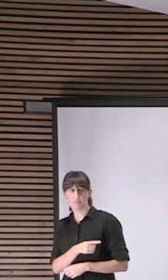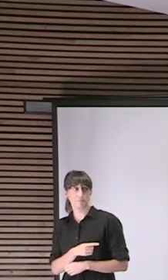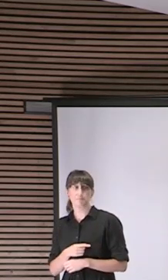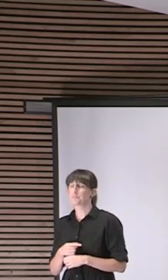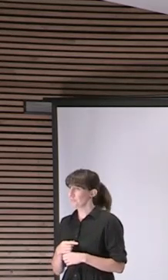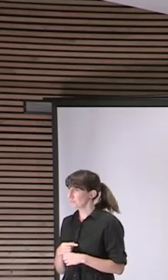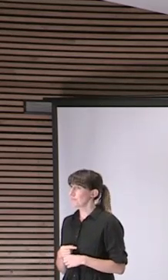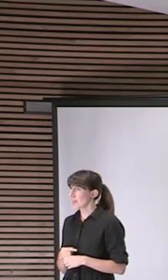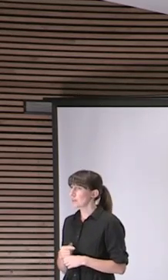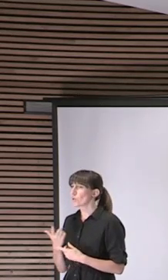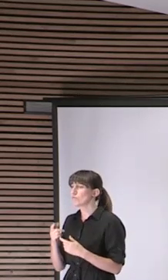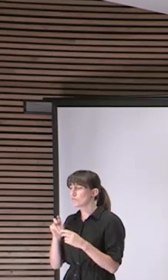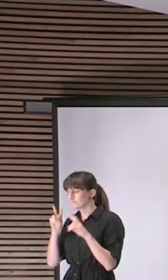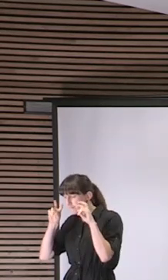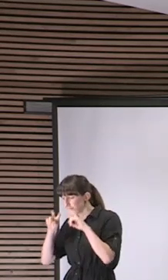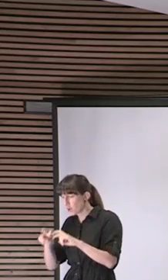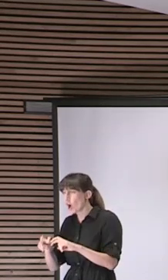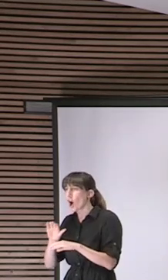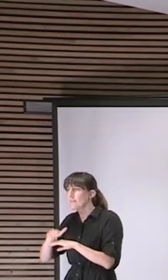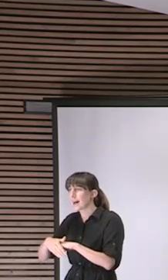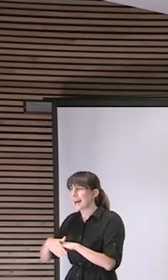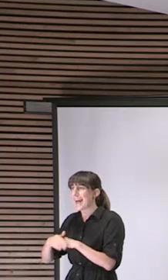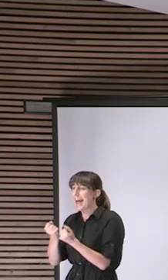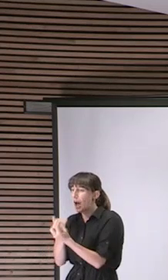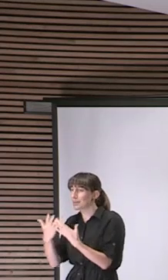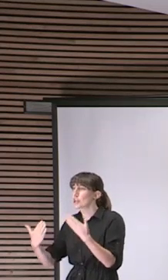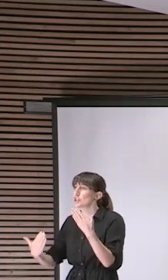haciendo mientras hablamos. Director General, ¿quiere tocar